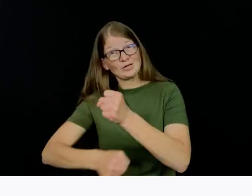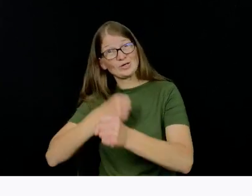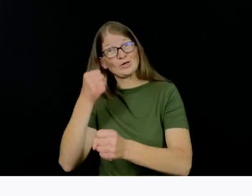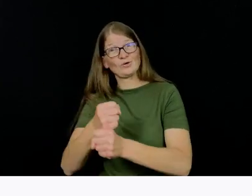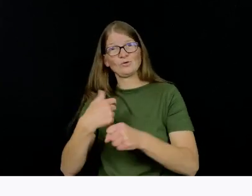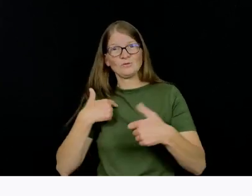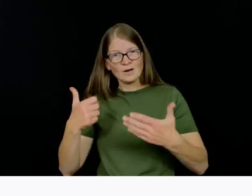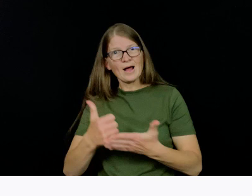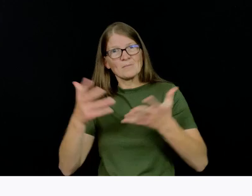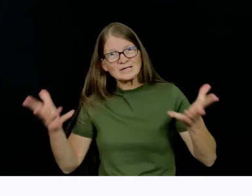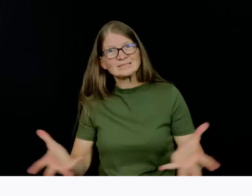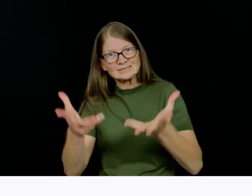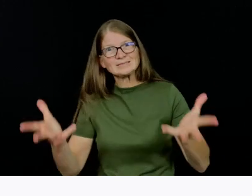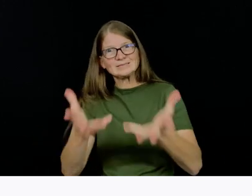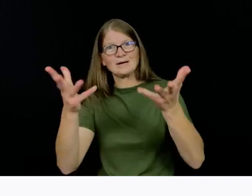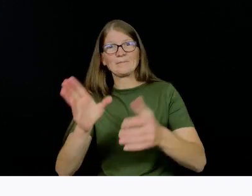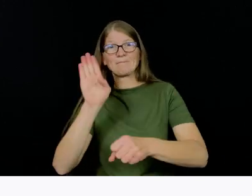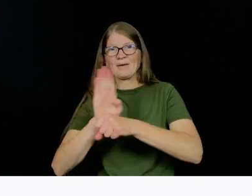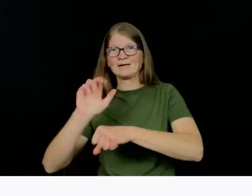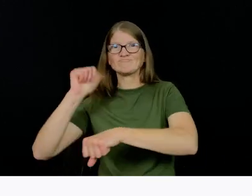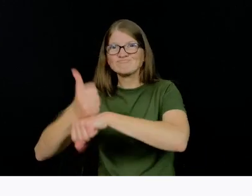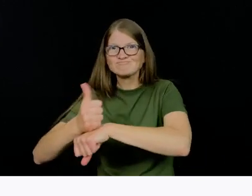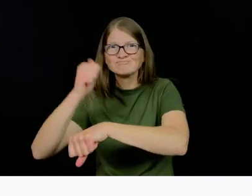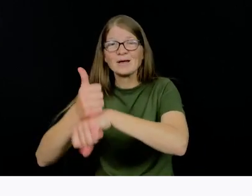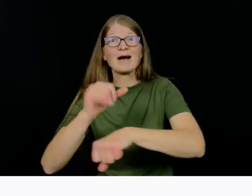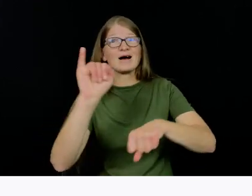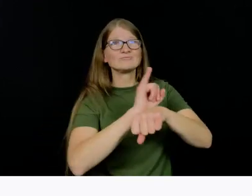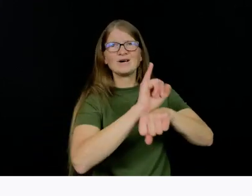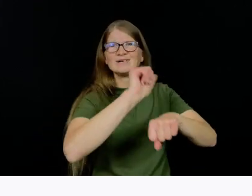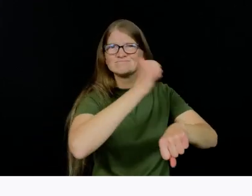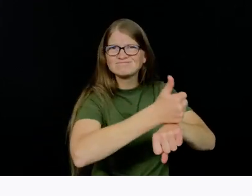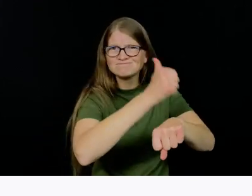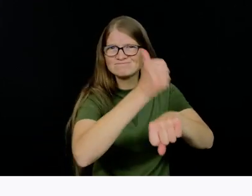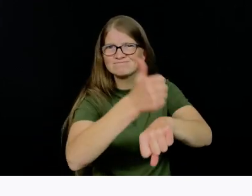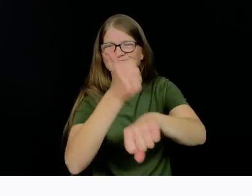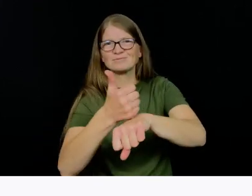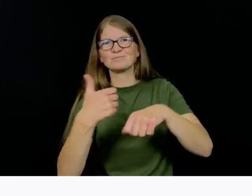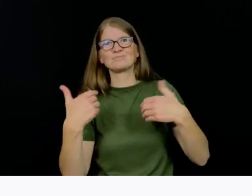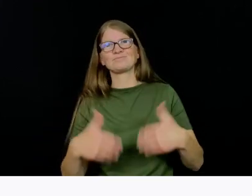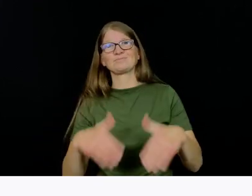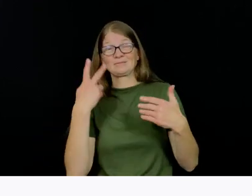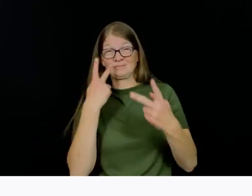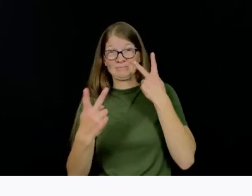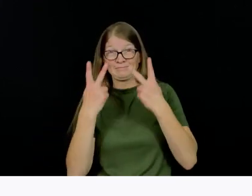ملايين الشركات في صناعات بأكملها زادت حركة المرور التي نرسلها إلى الويب المفتوح